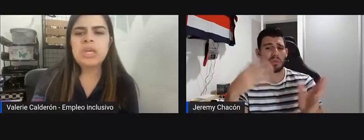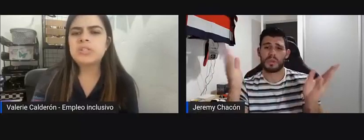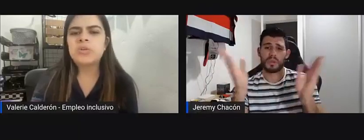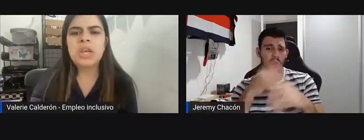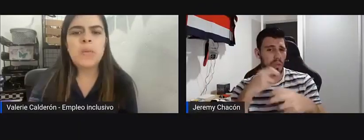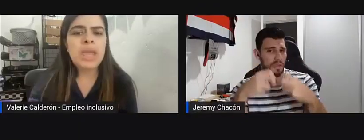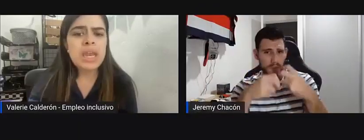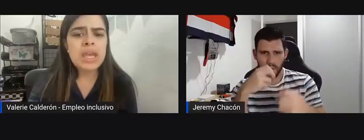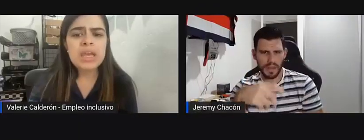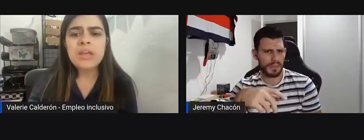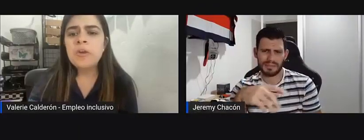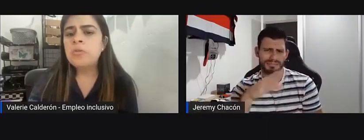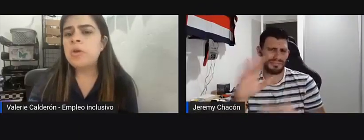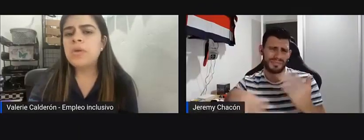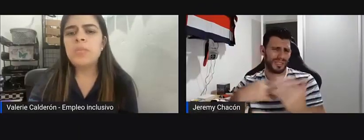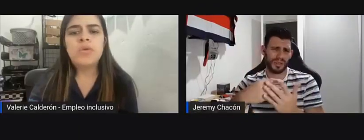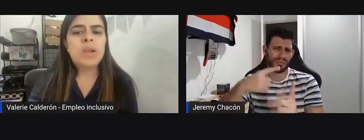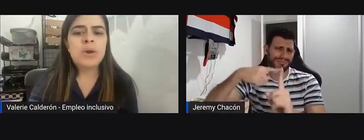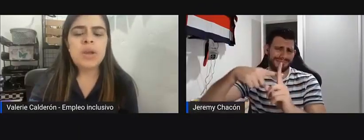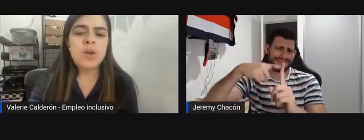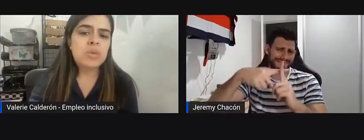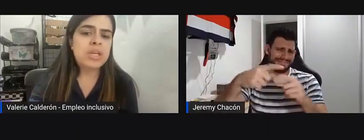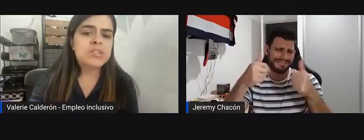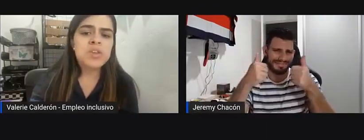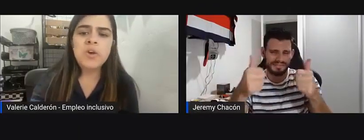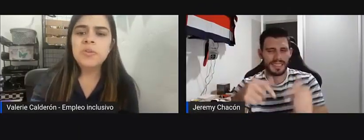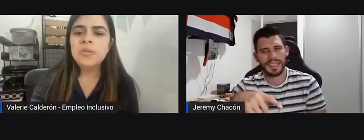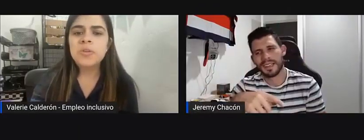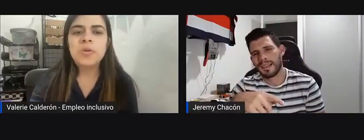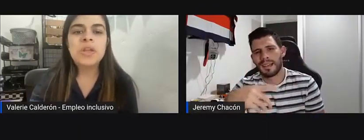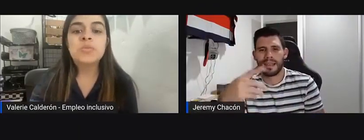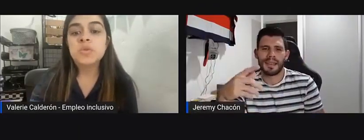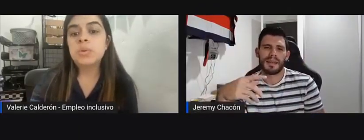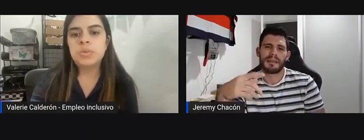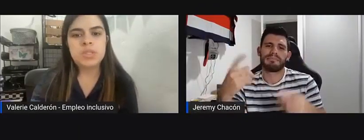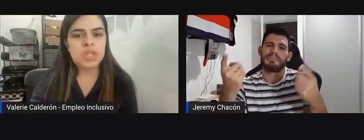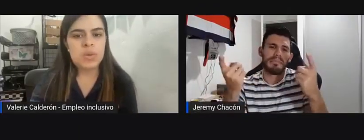comunicación era buena no había problema con la comunicación todo éramos súper positivo